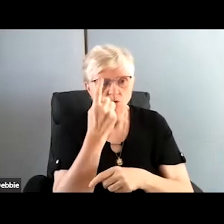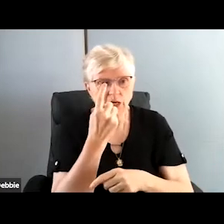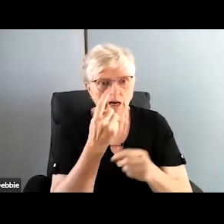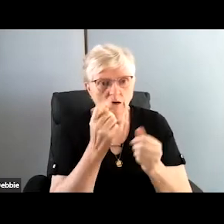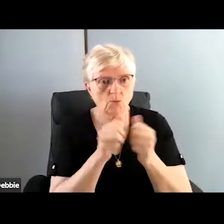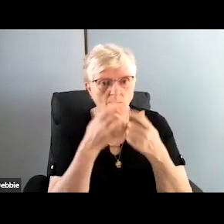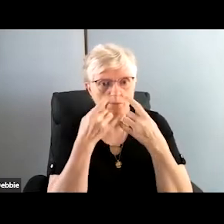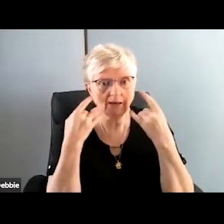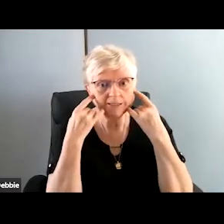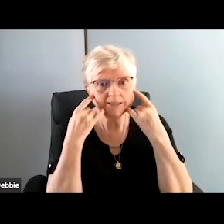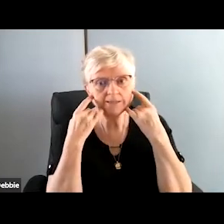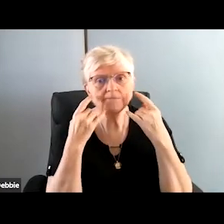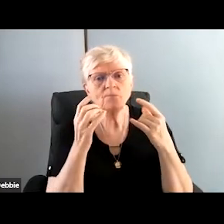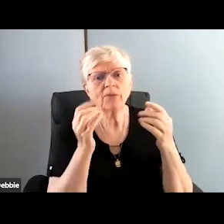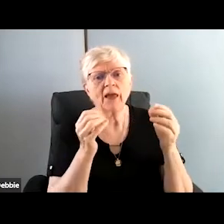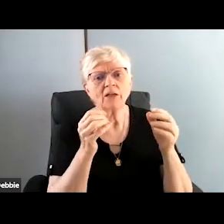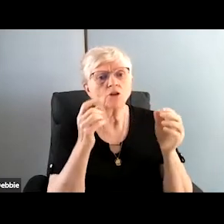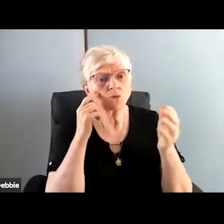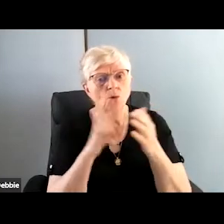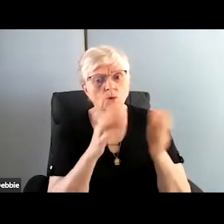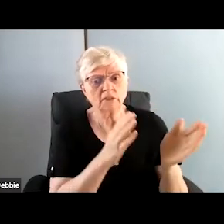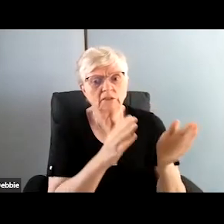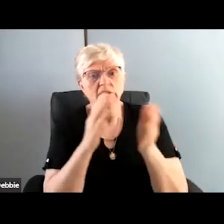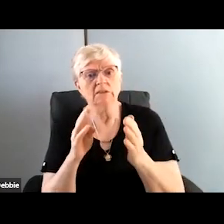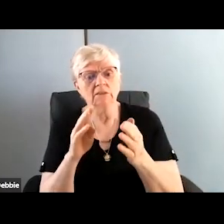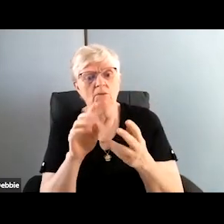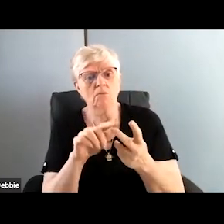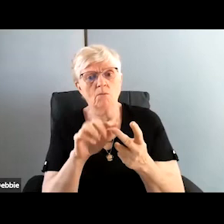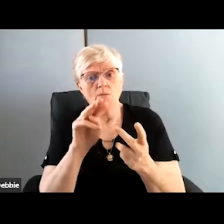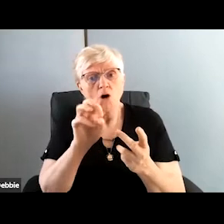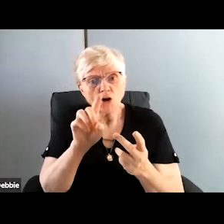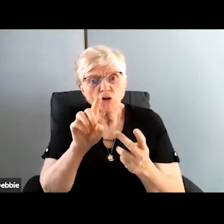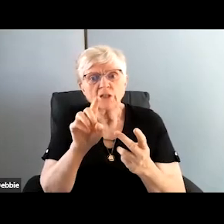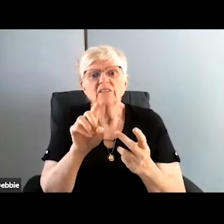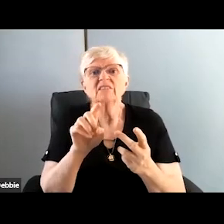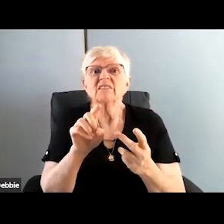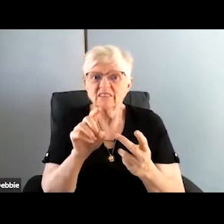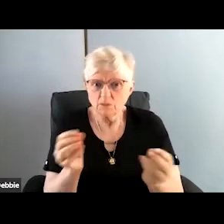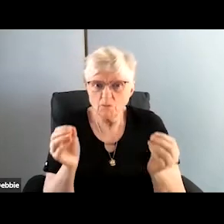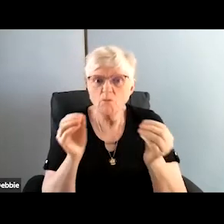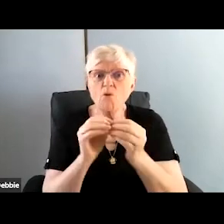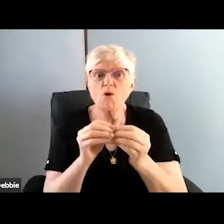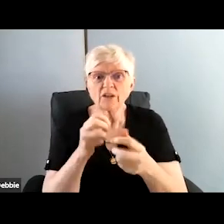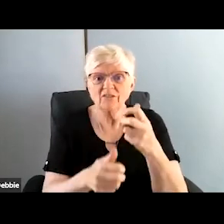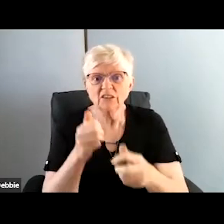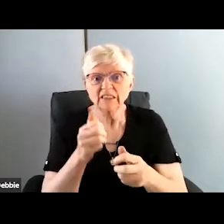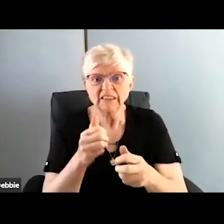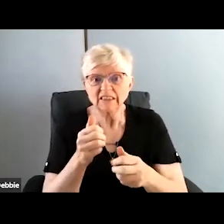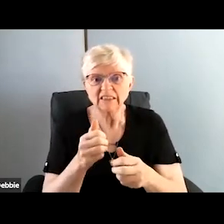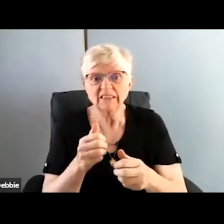IT VERY DIFFICULT. AND WE CAN SEE THAT EASINESS GOES DOWN AND WE CAN SEE THAT EASINESS GOES DOWN WITH GREATER DEGREES WITH GREATER DEGREES OF HEARING LOSS AND DIFFICULTY